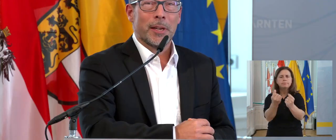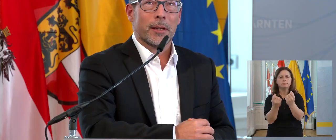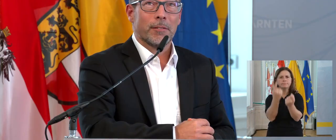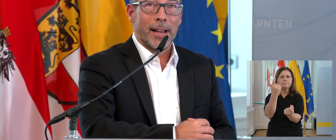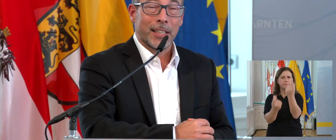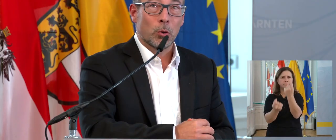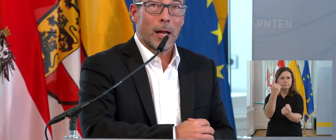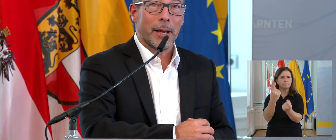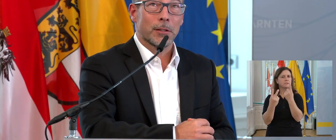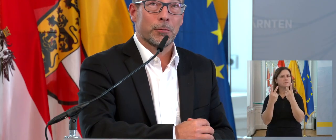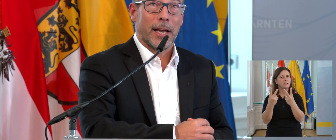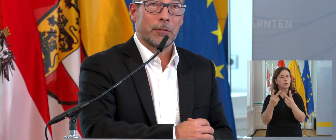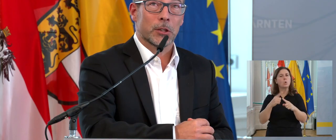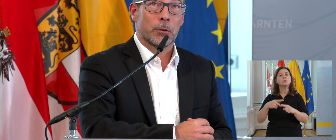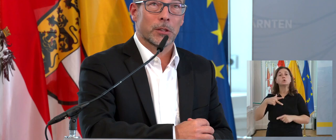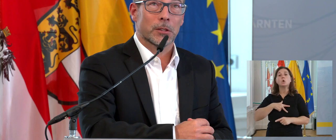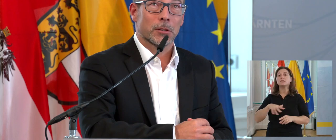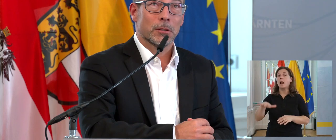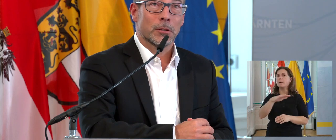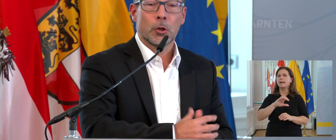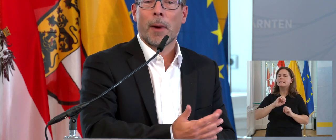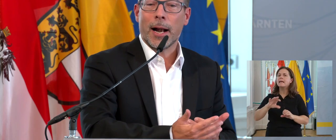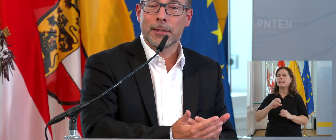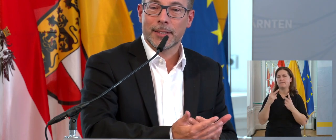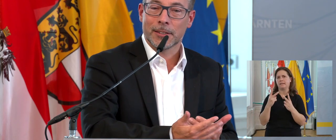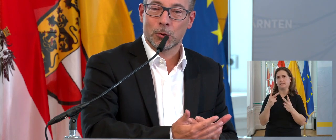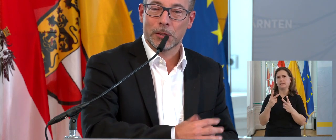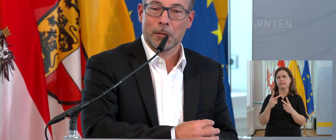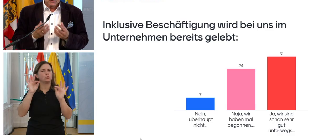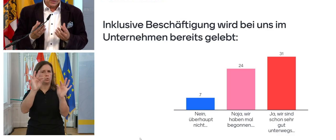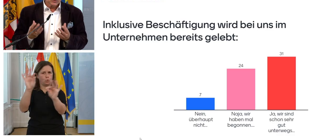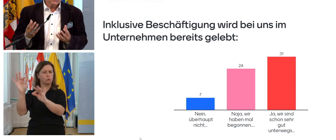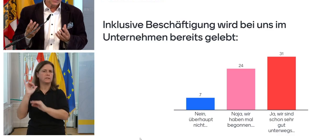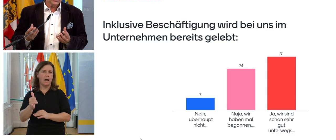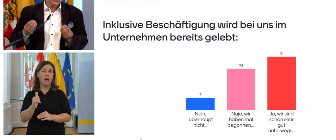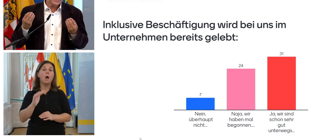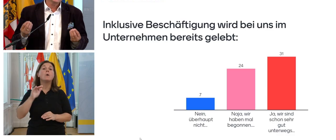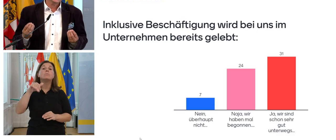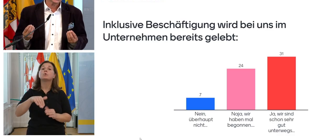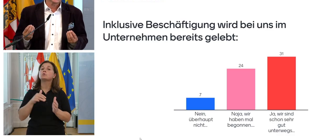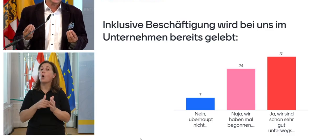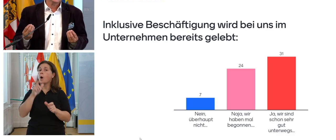Weiterzuarbeiten für etwas, was normal sein sollte. Vor allem müssen wir noch jene Menschen erreichen,